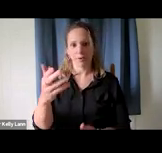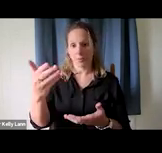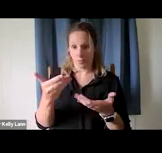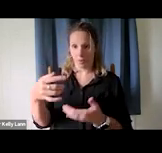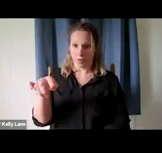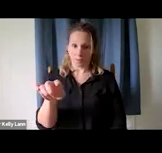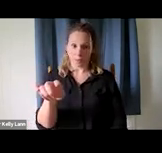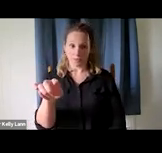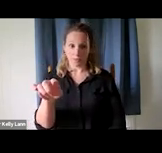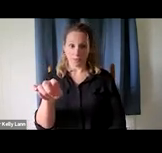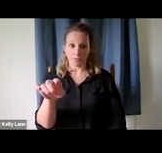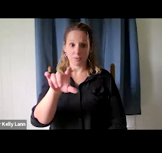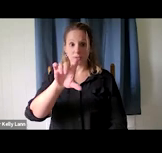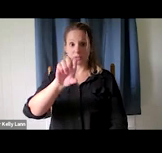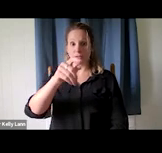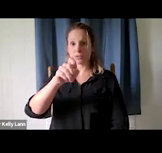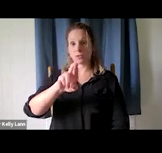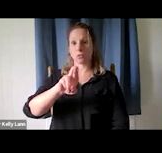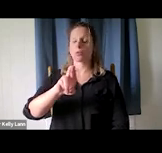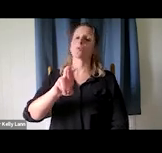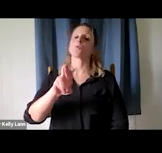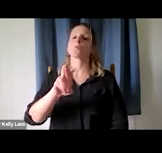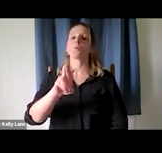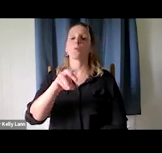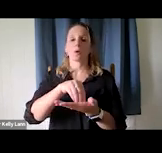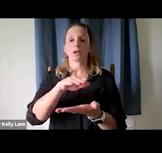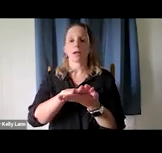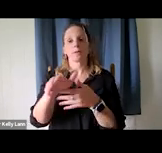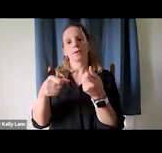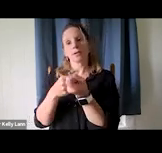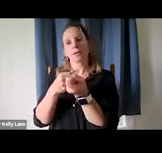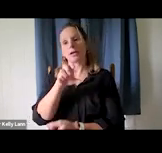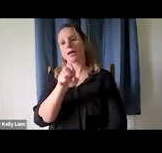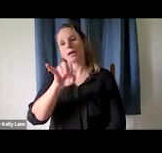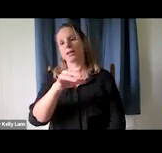a este seminario web SOAR, titulado: "Documentación y apoyo de las solicitudes de SSI y SSDI